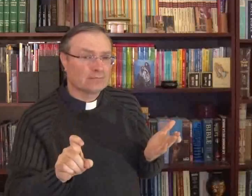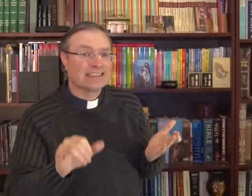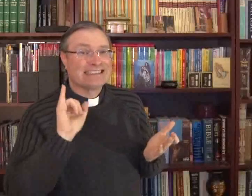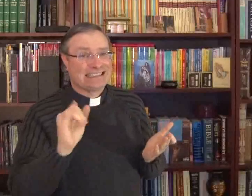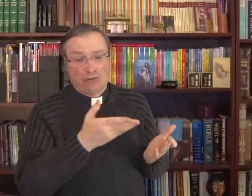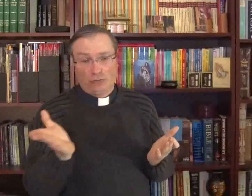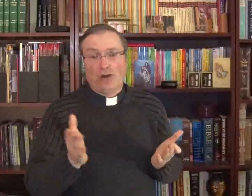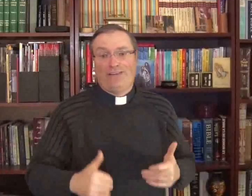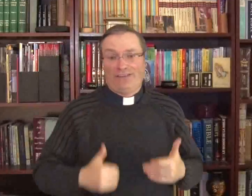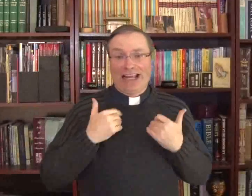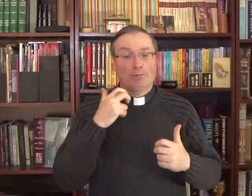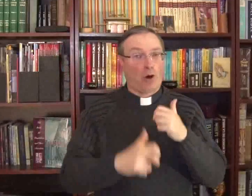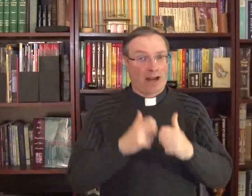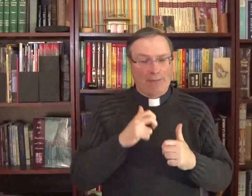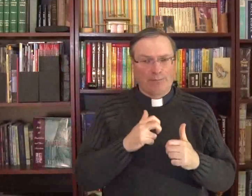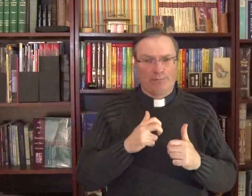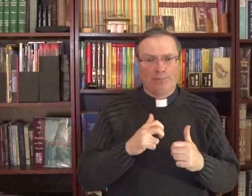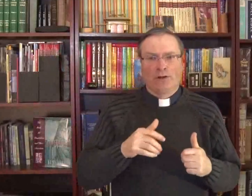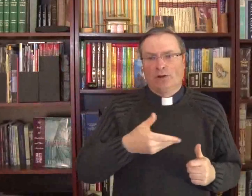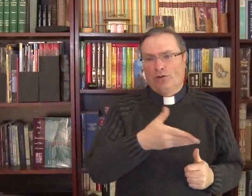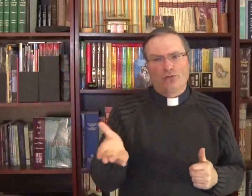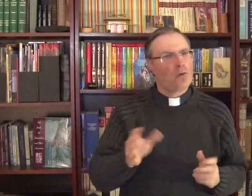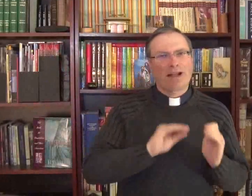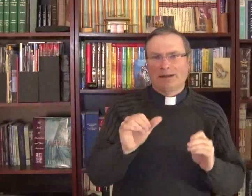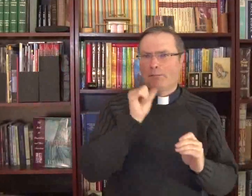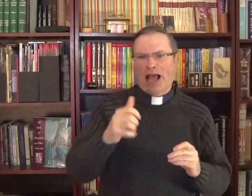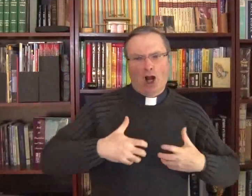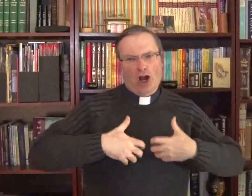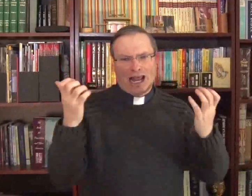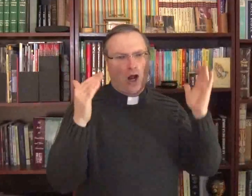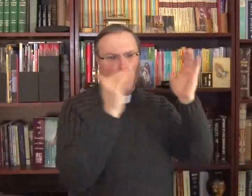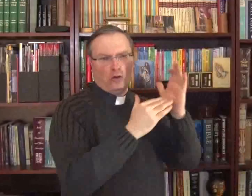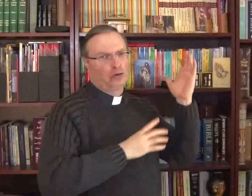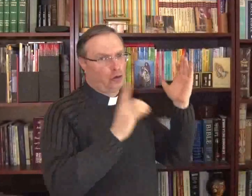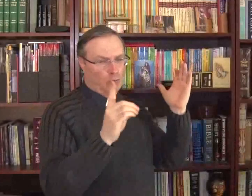Si vous vivez des problèmes, ne vous mettez pas en colère contre Dieu